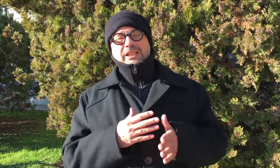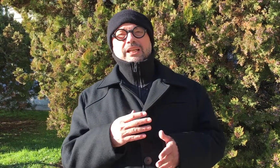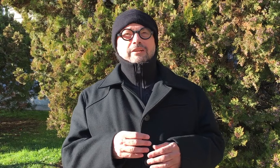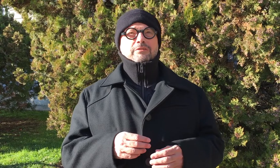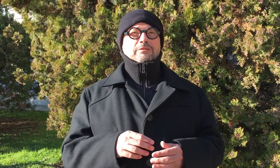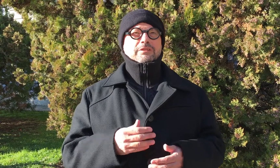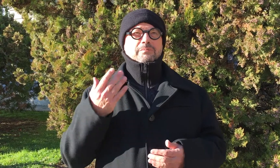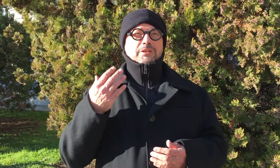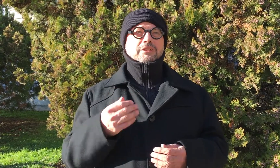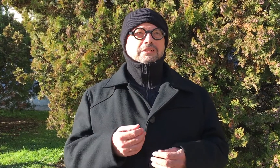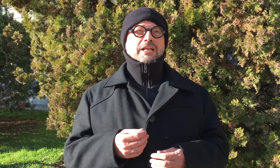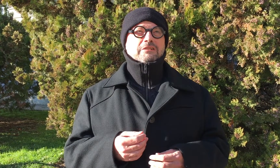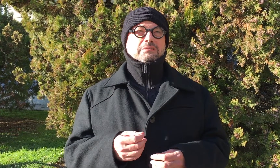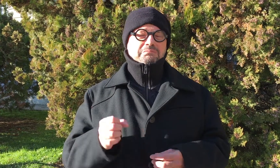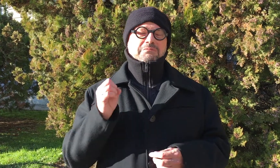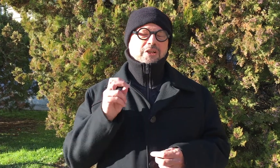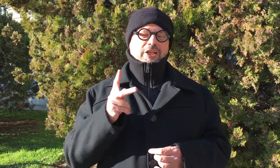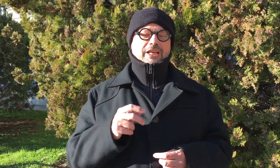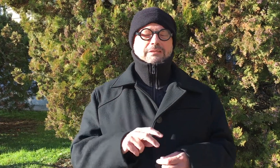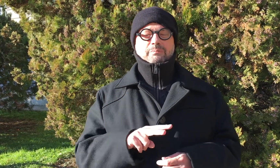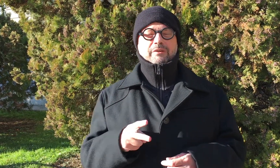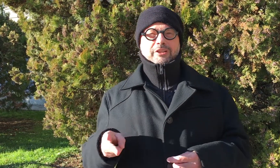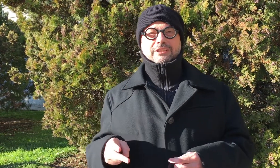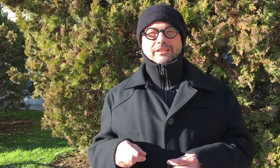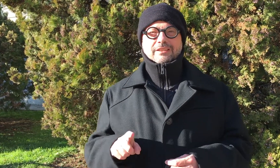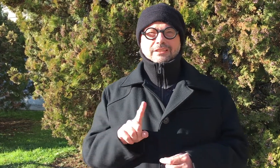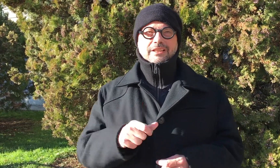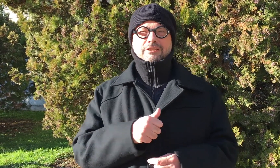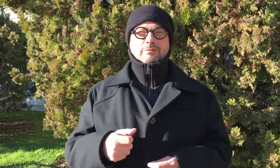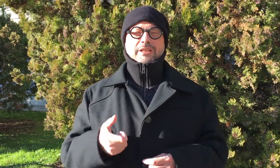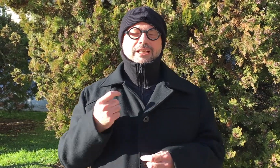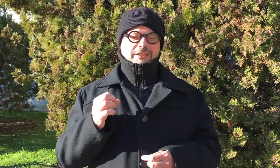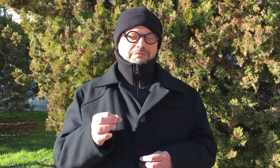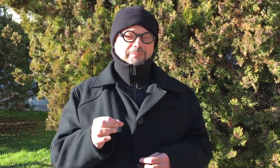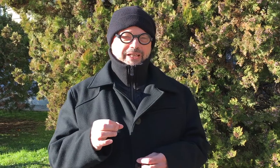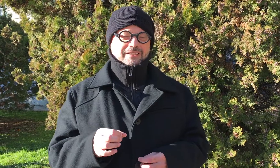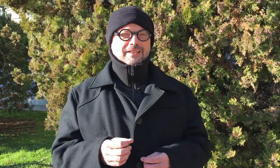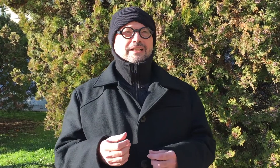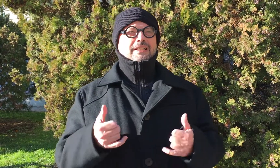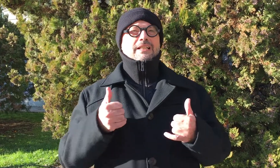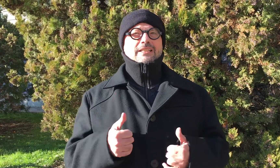na kraju sam bio onako – O.K. prevoditelj. Ne super, ali dobar.